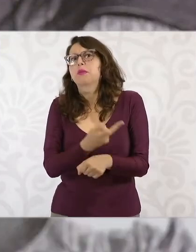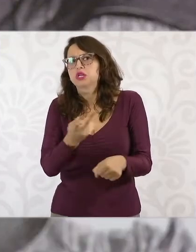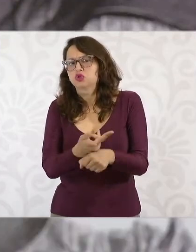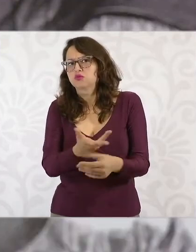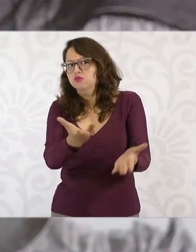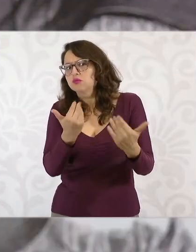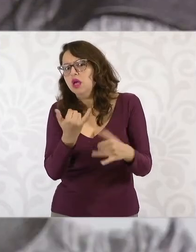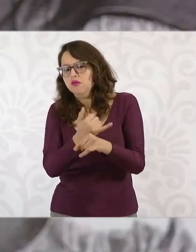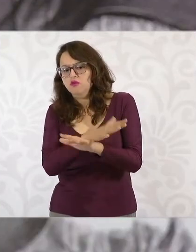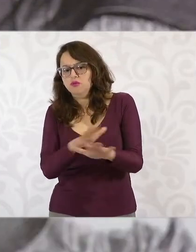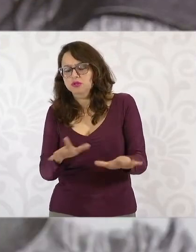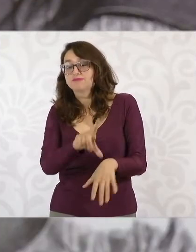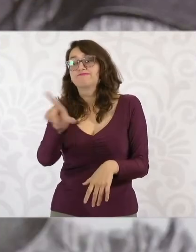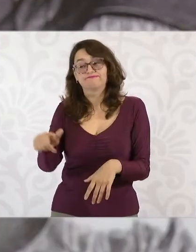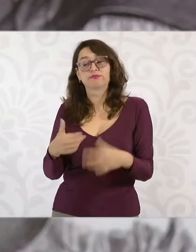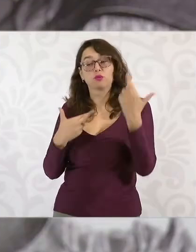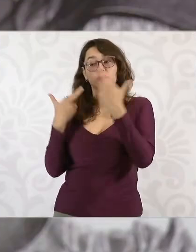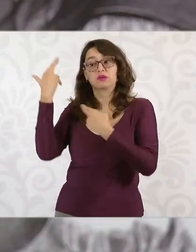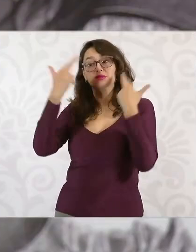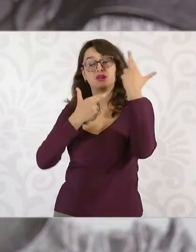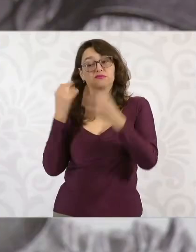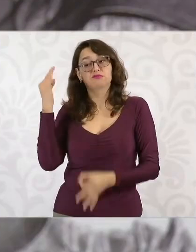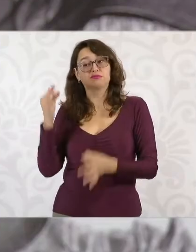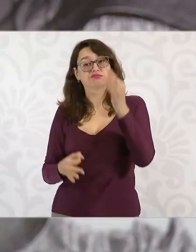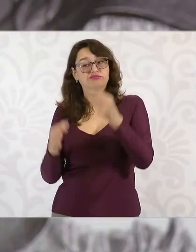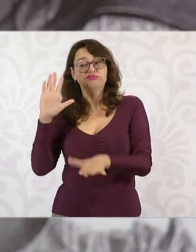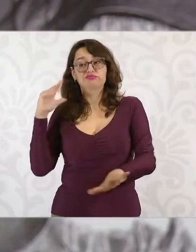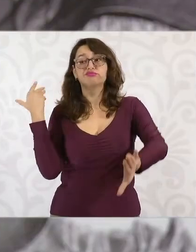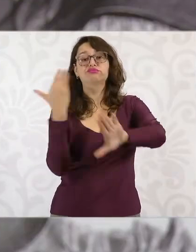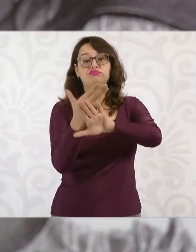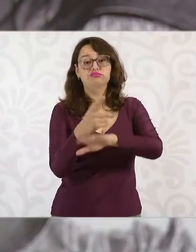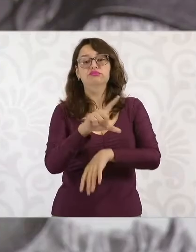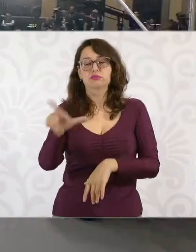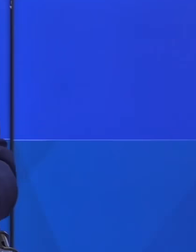pues valorar las implicaciones jurídicas que tiene. Pero vamos a seguir informando.